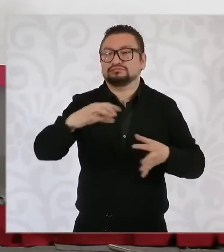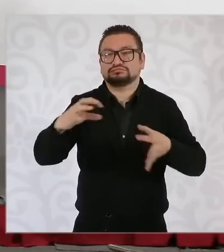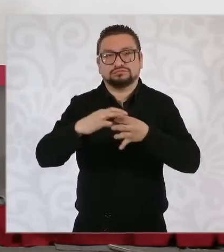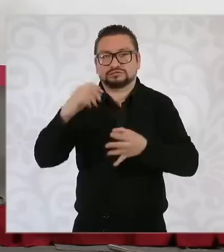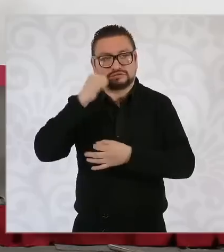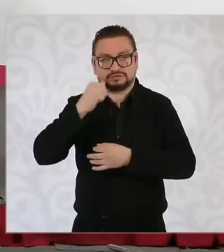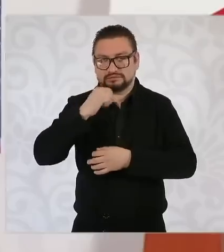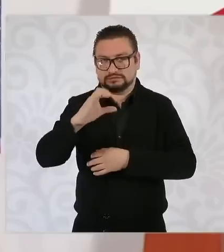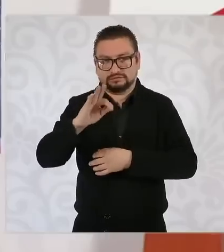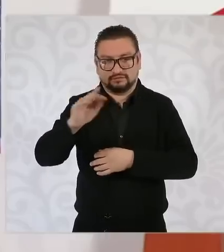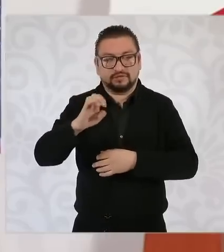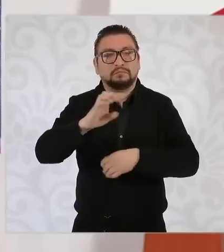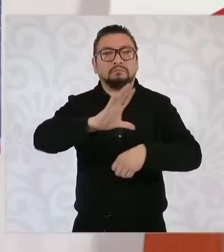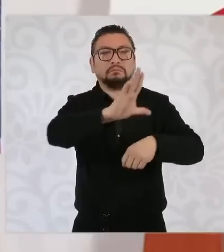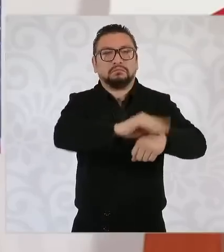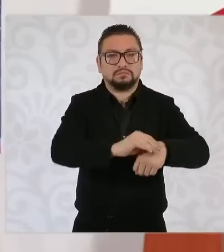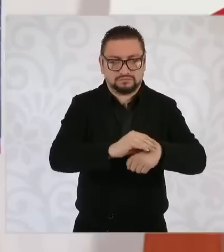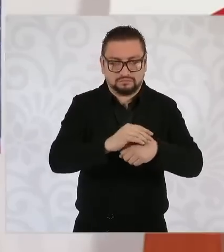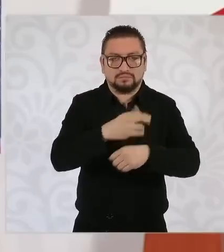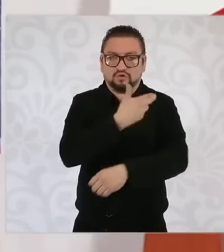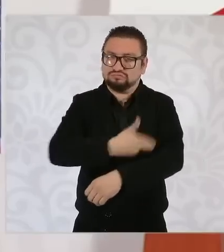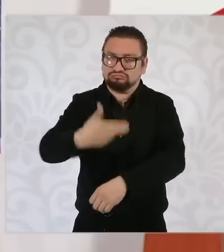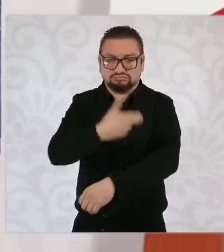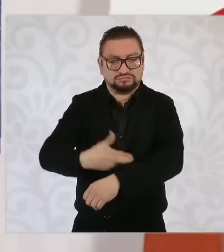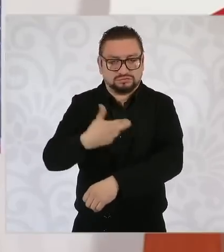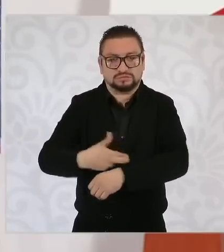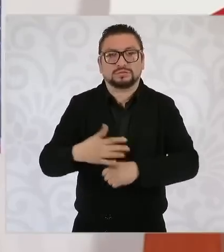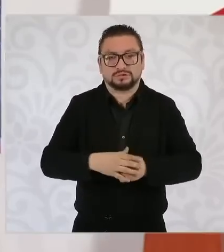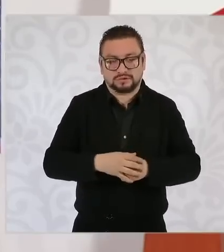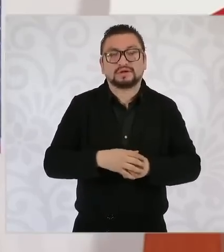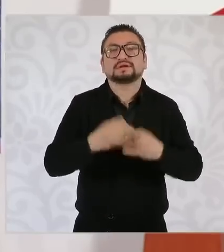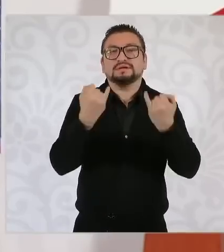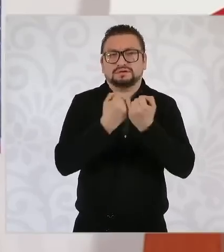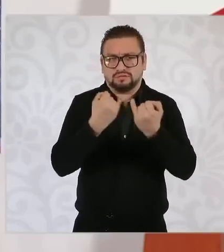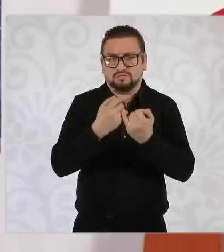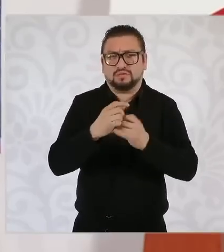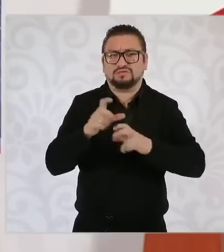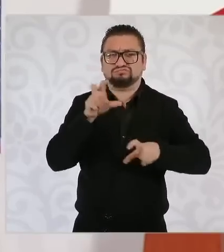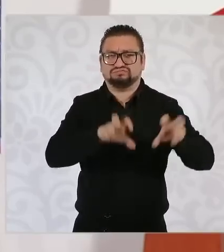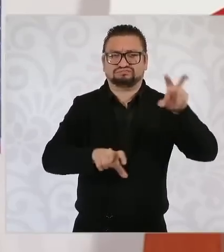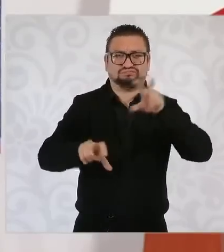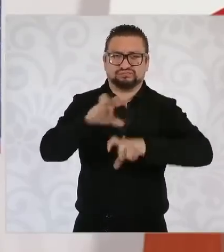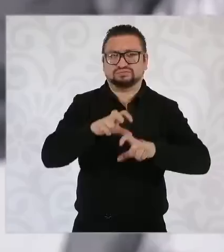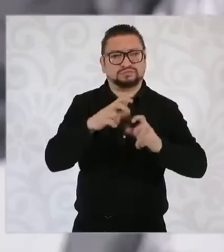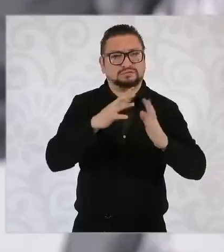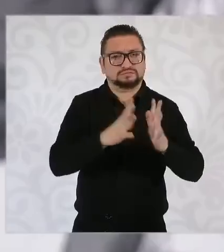se permitirá también la generación a través de inversión mixta siempre manteniendo el 54